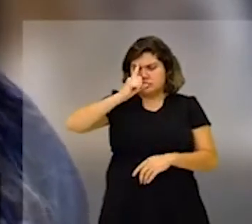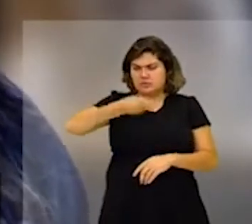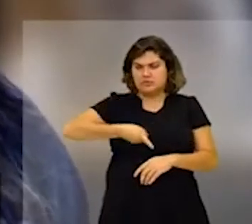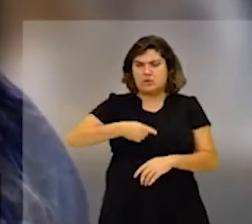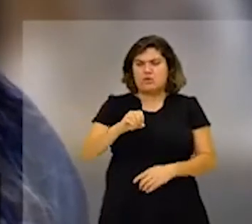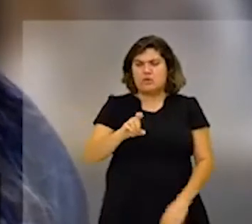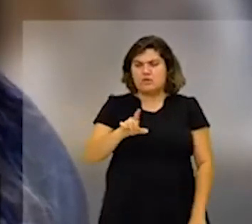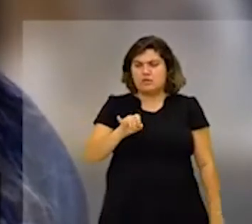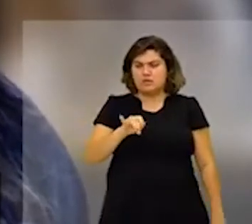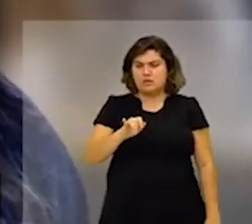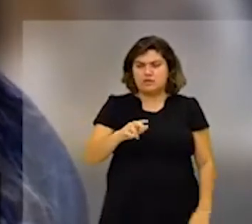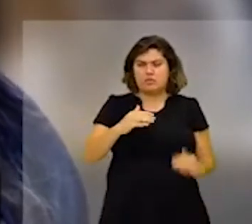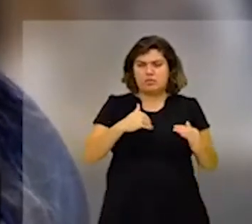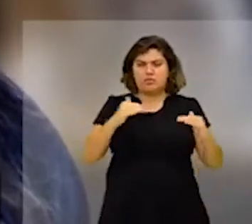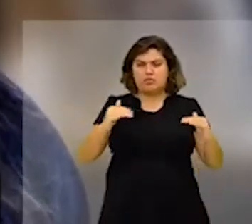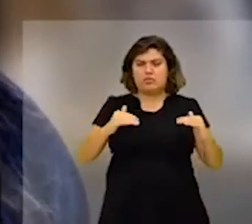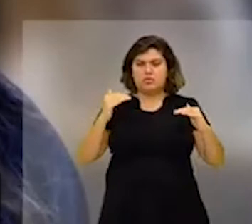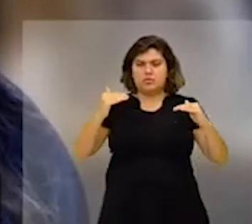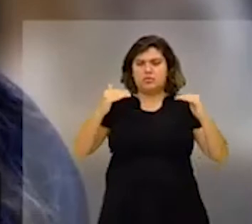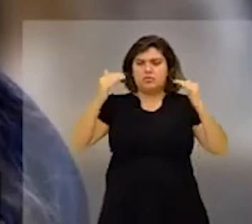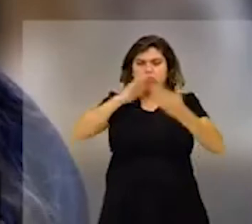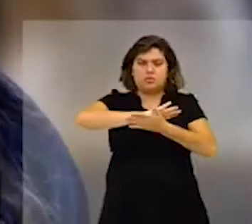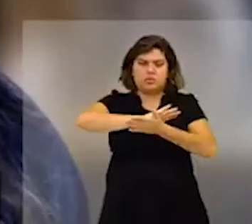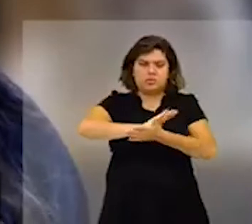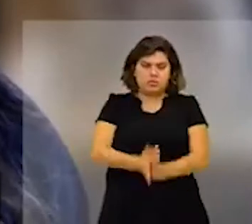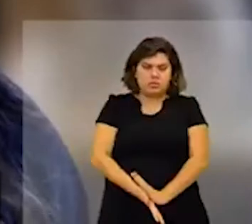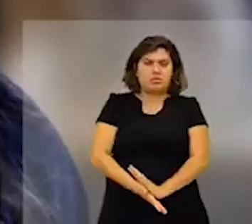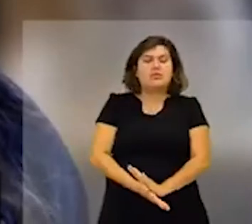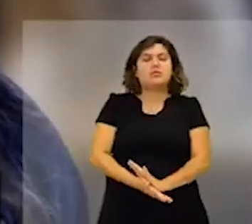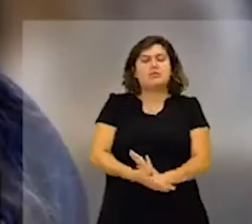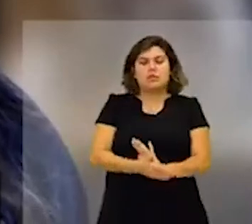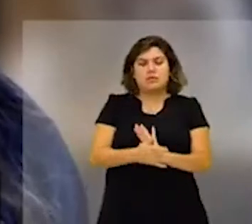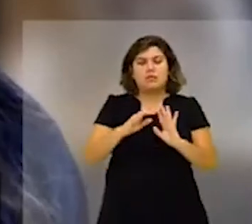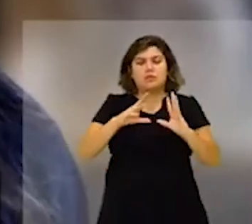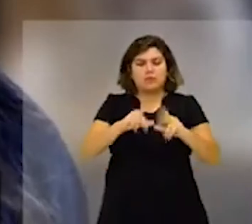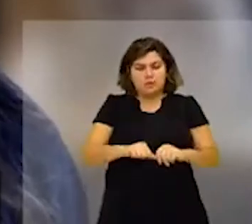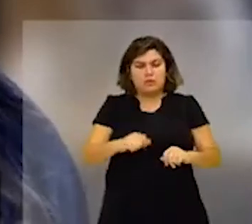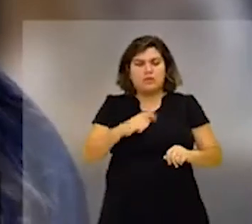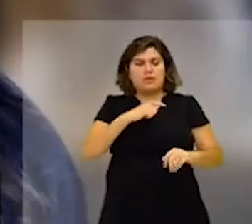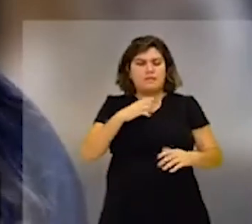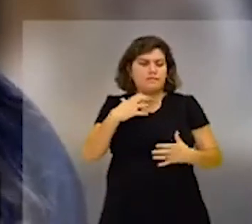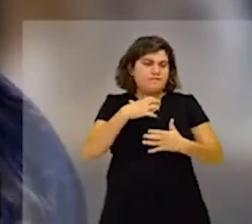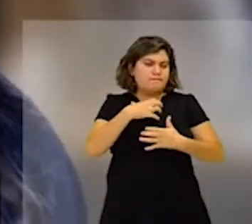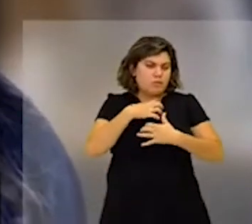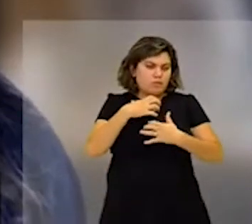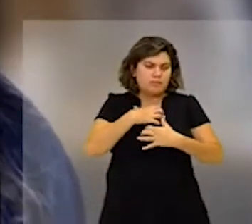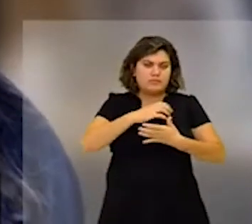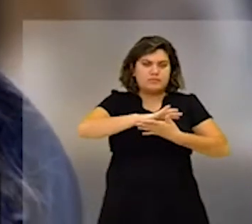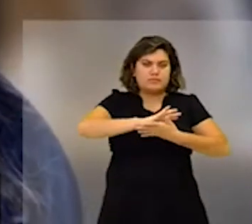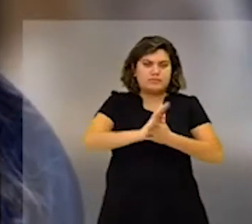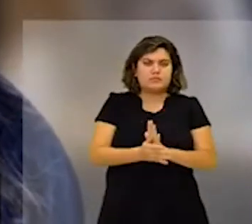hierárquica excludente marcada por todas as formas de preconceito e produzem a naturalização das